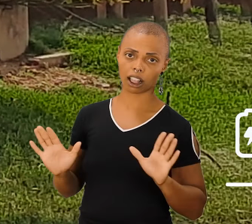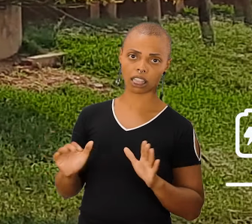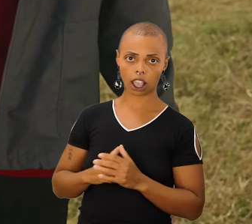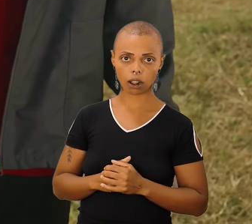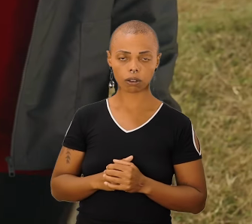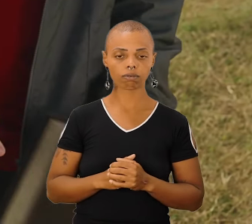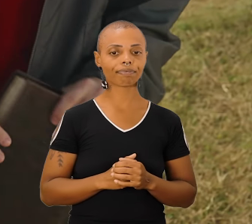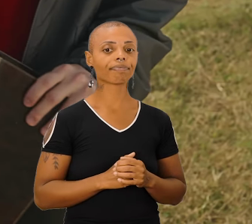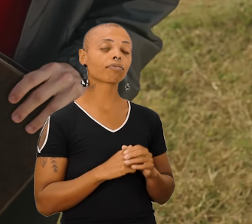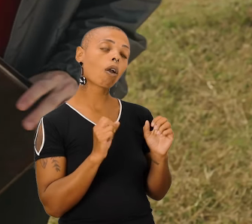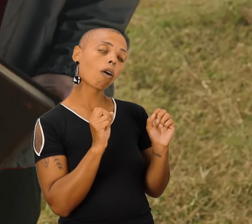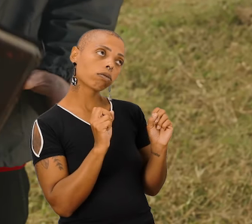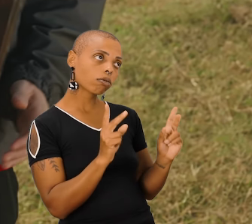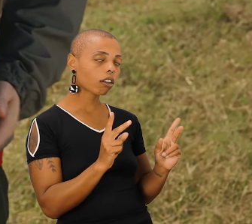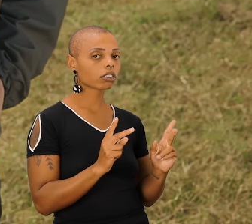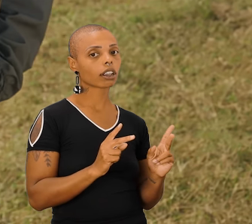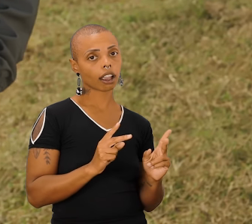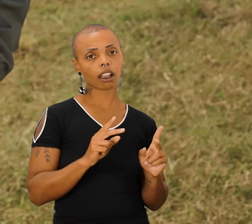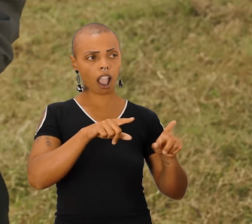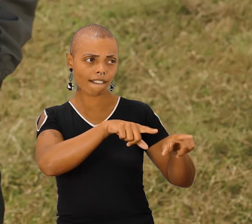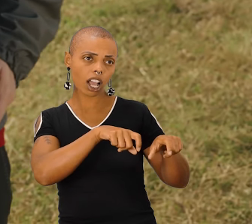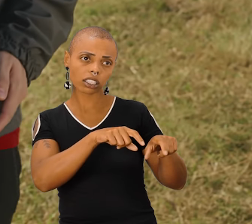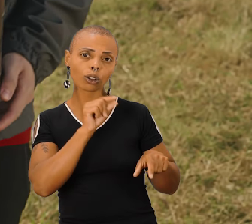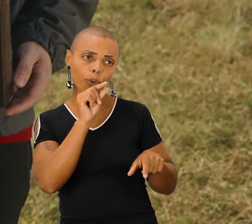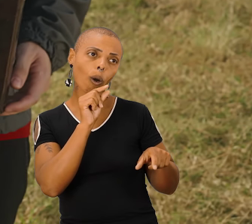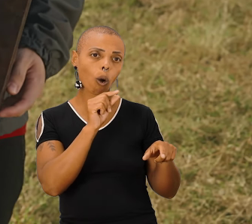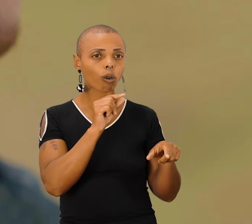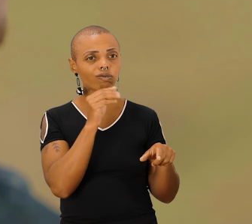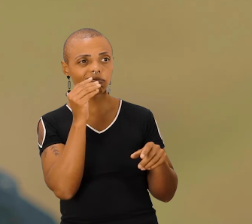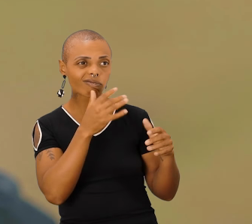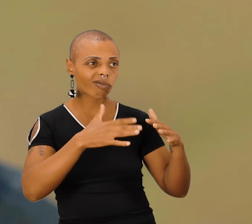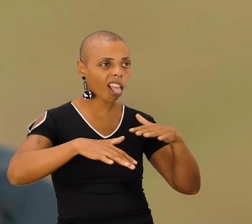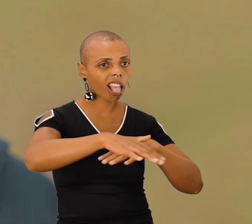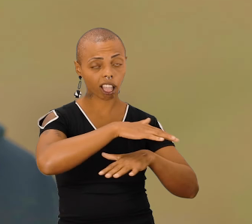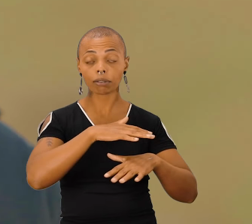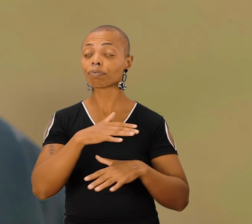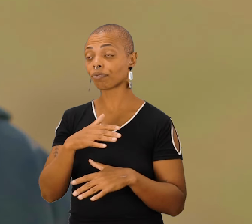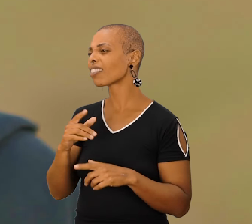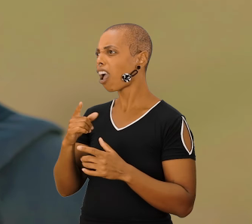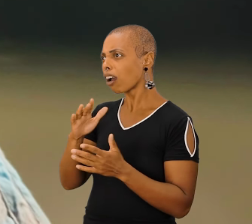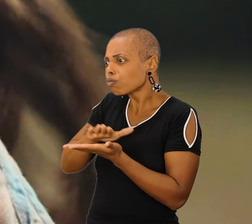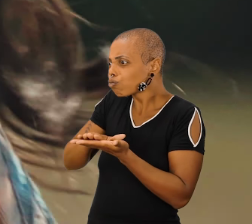[Dininha] Tá... A fazenda tá um pouco caidinha. [Jotapê] Um pouco não. Ela não serve para mais nada. [Dininha] Não, primo! Aí também não, né?